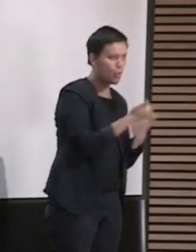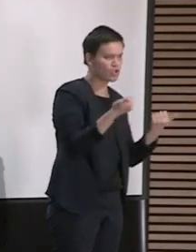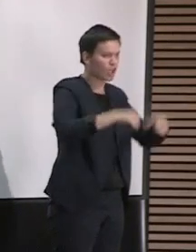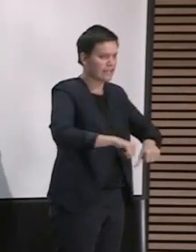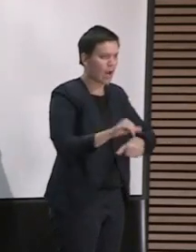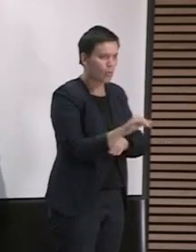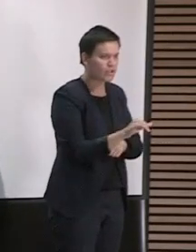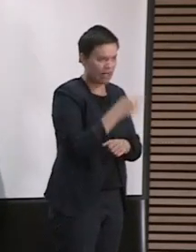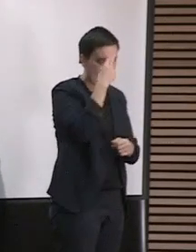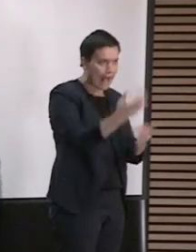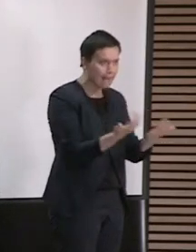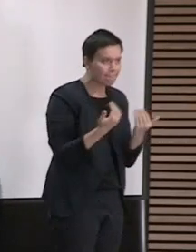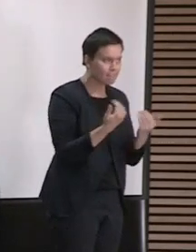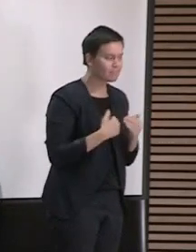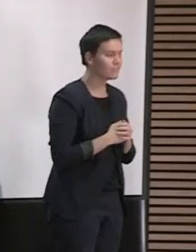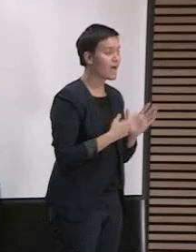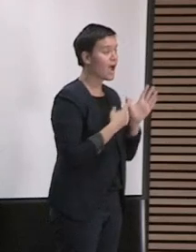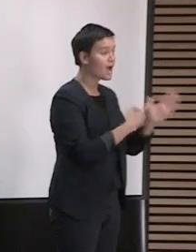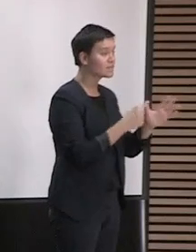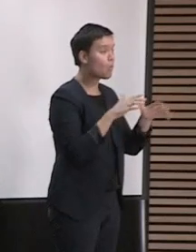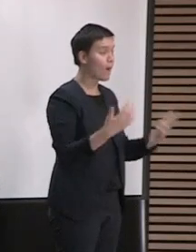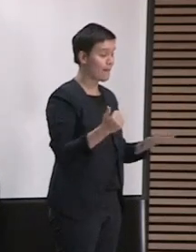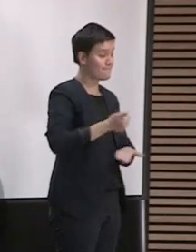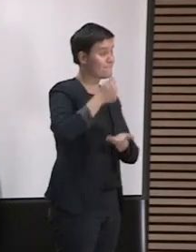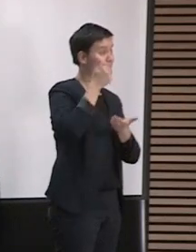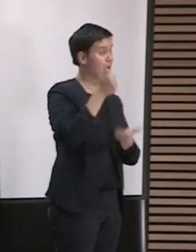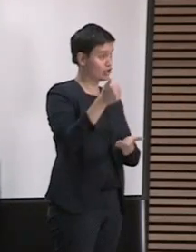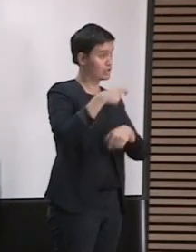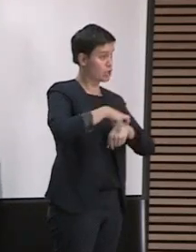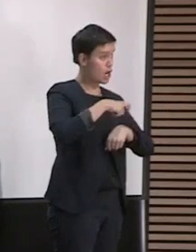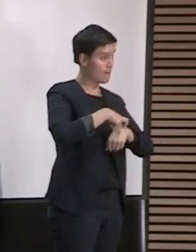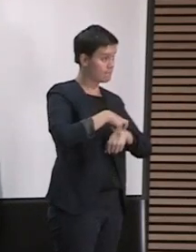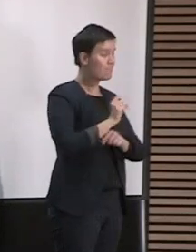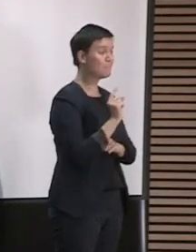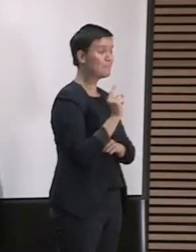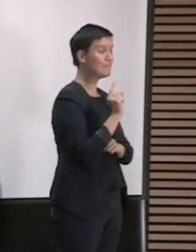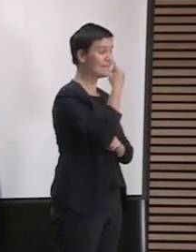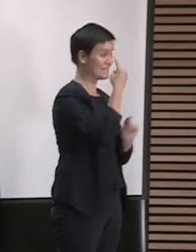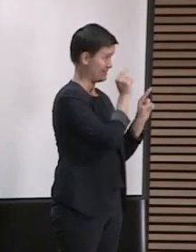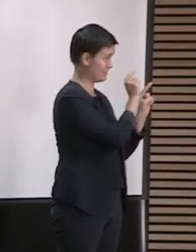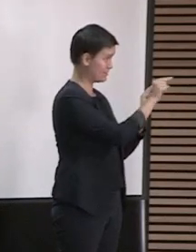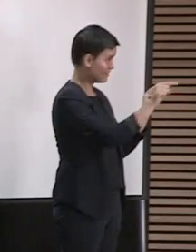Ka taea e koe te homai tauira ki a maatau- kaore koe i nga Naim, engari ki te kore koe-